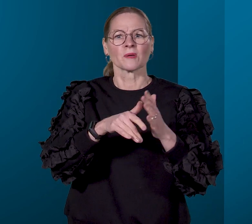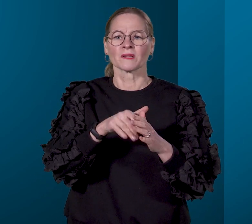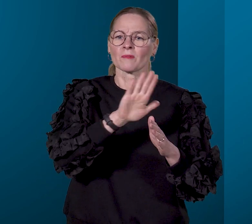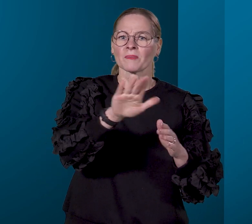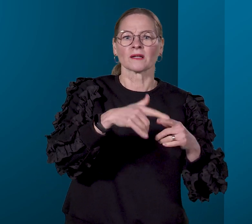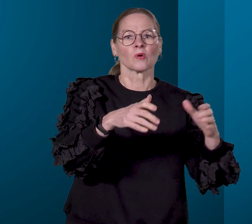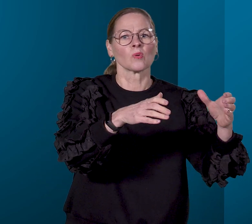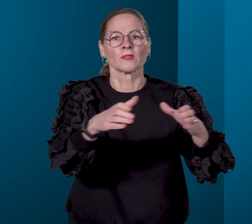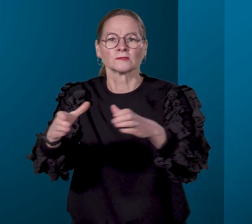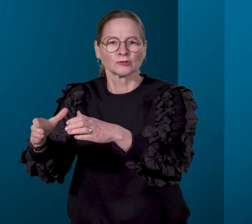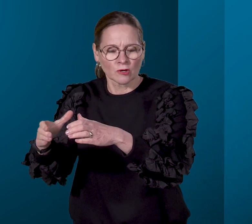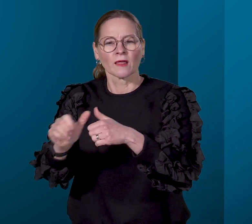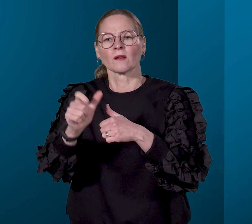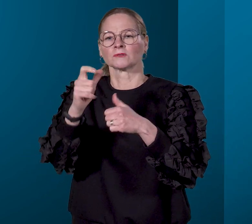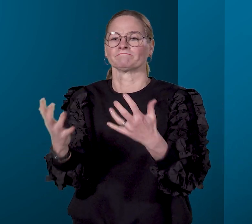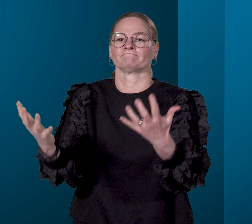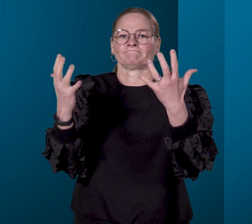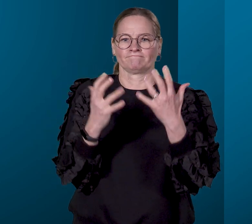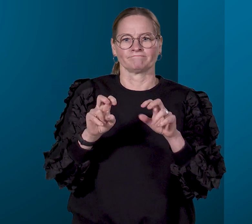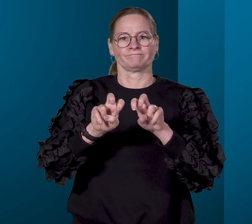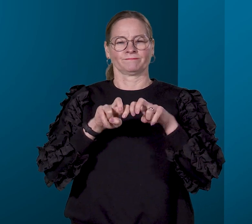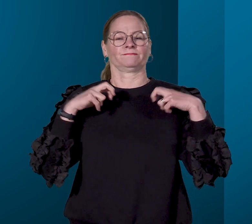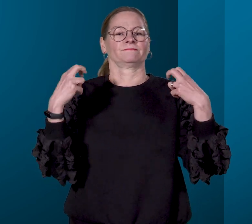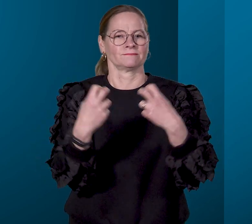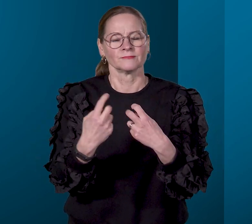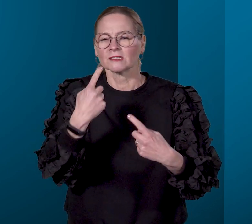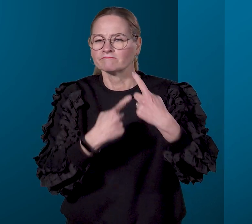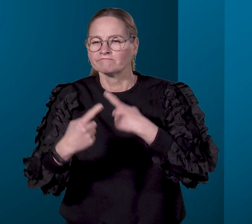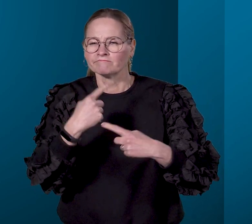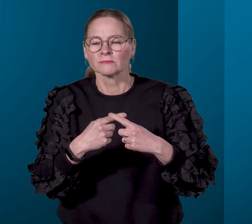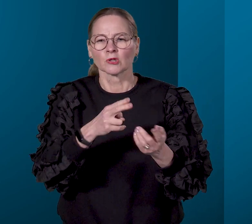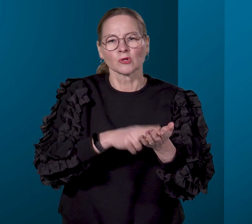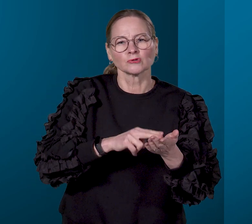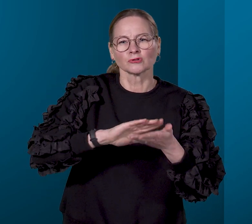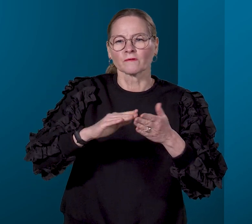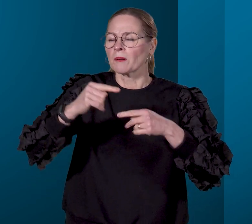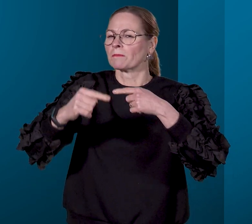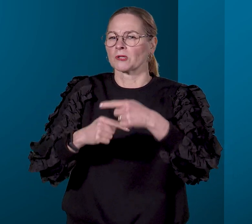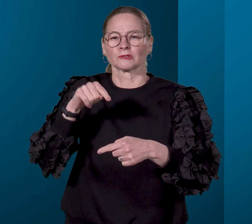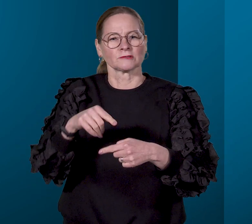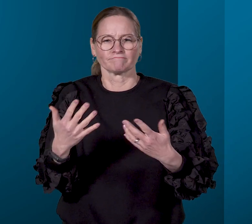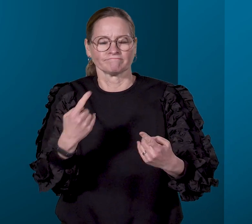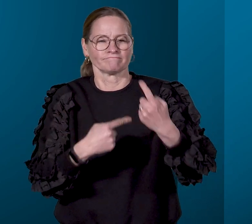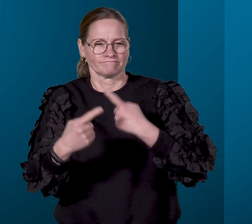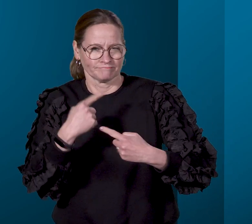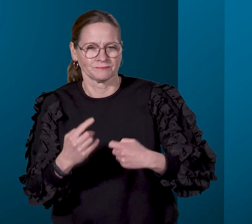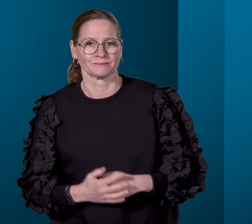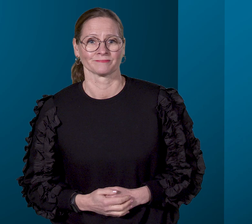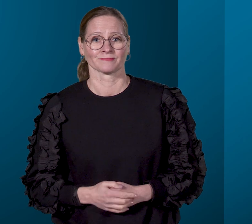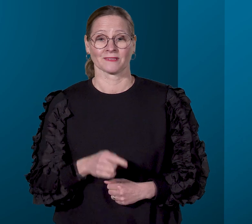ja viittomakielisten yhteisön edustajien kanssa - pyöreän pöydän keskustelun totuus- ja sovintoprosessista.